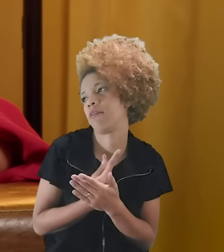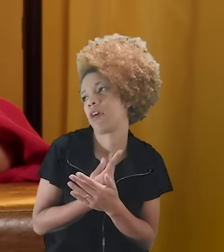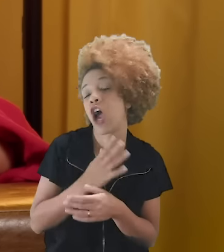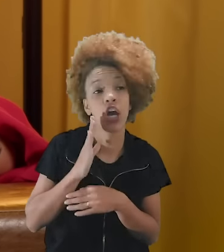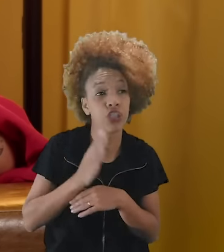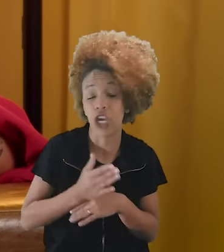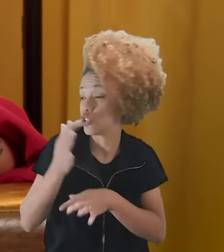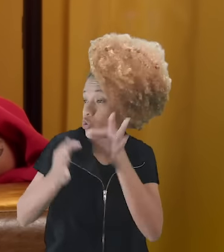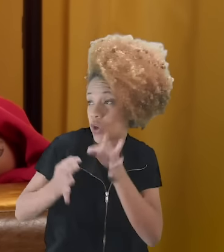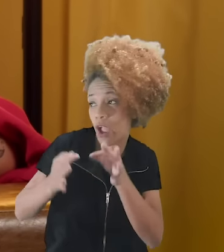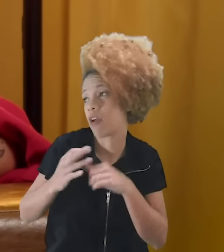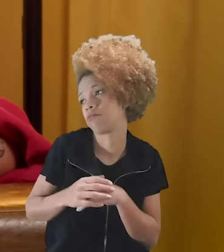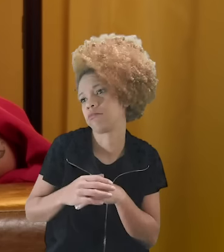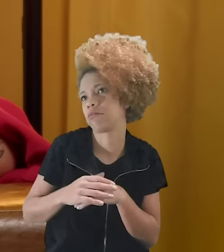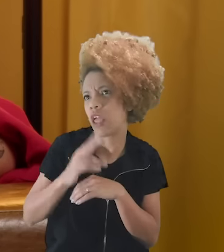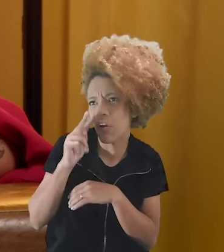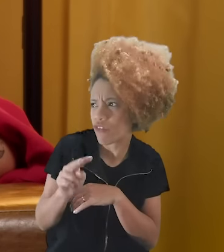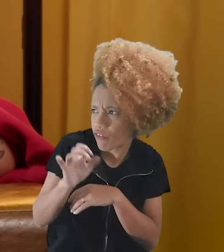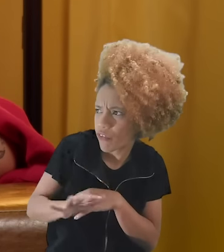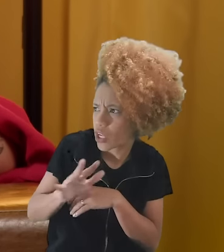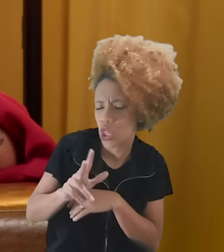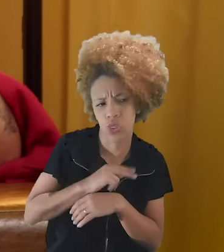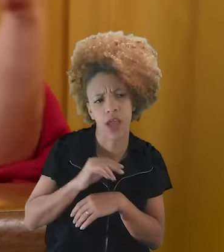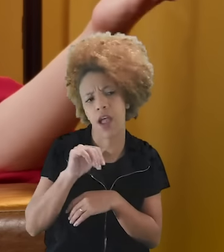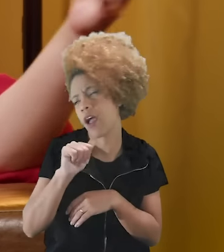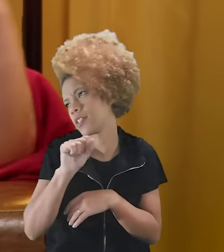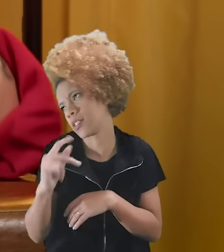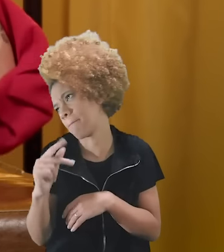que você já é extremamente julgado e esses dias eu vi o aspas ele o aspas como eu falei é um melhor